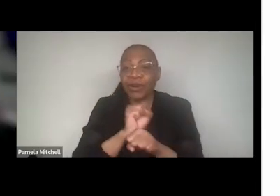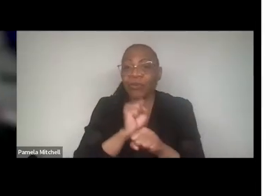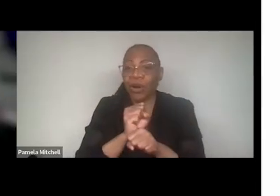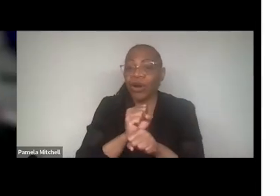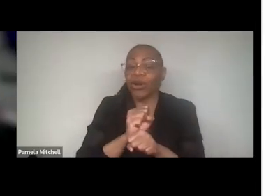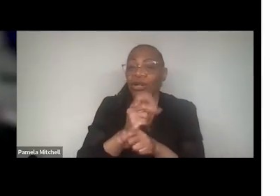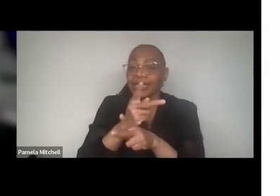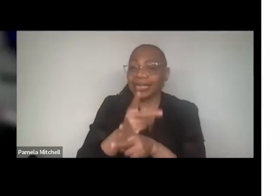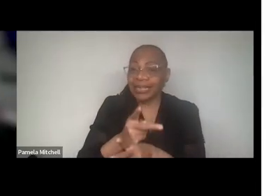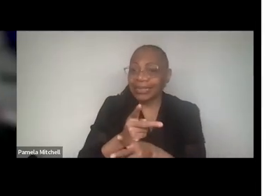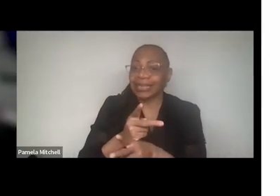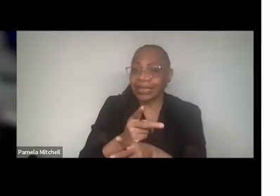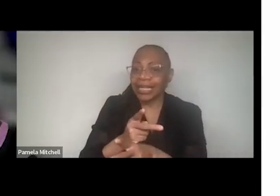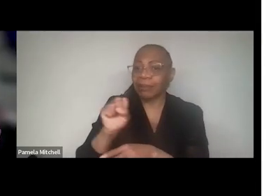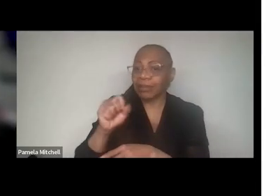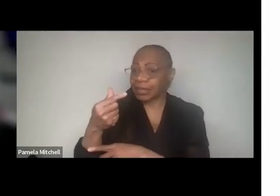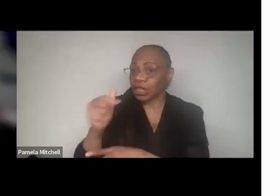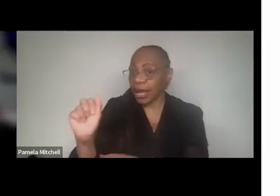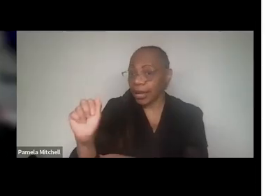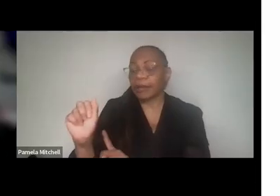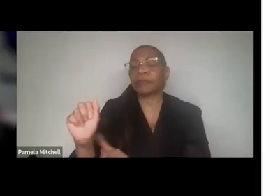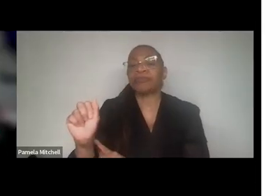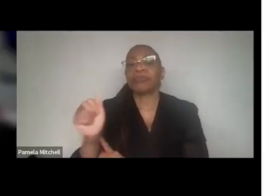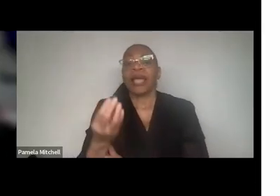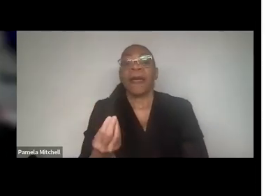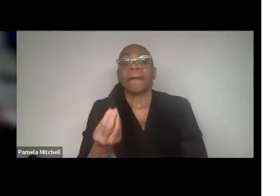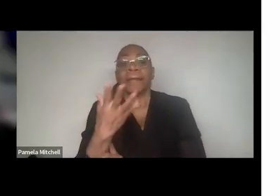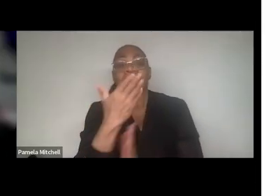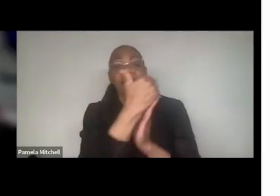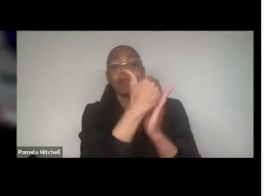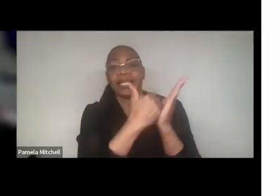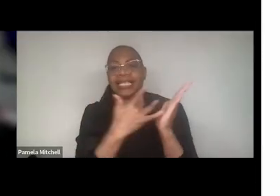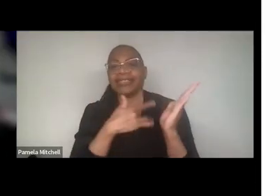Interactuar con otros. Muchas de estas listas, se entrelazan entre sí, juegan entre sí.